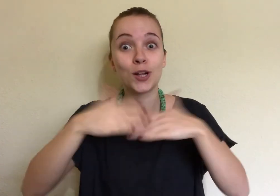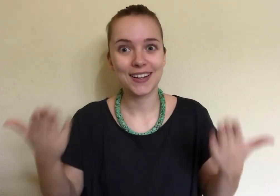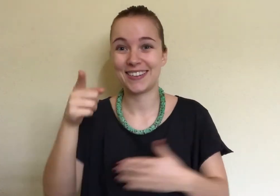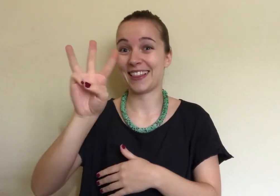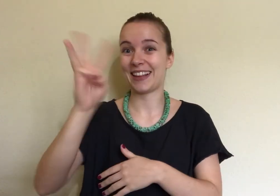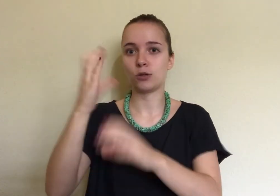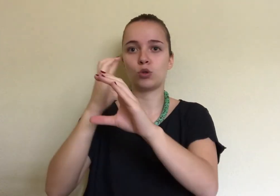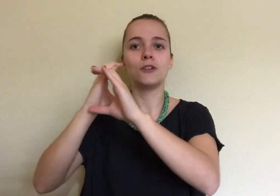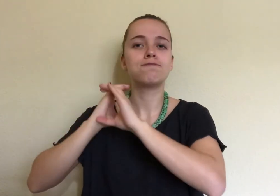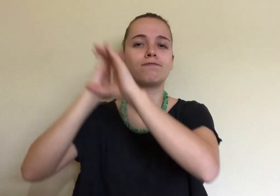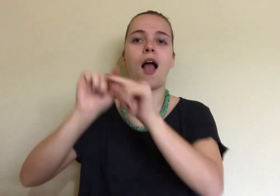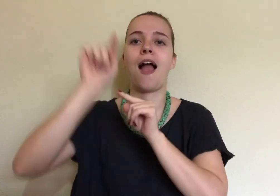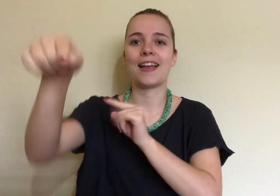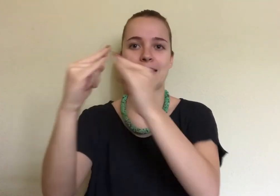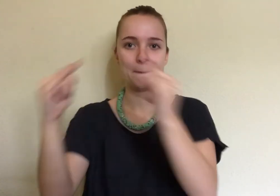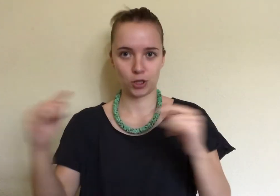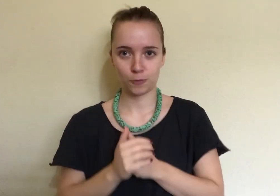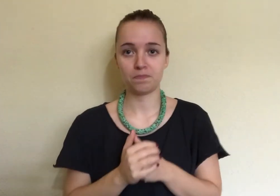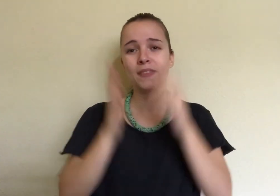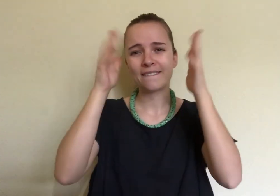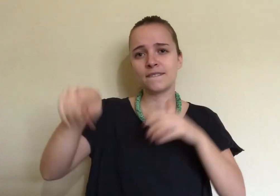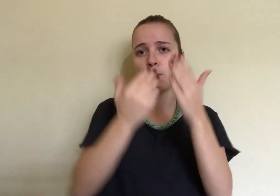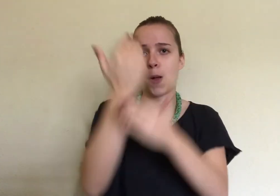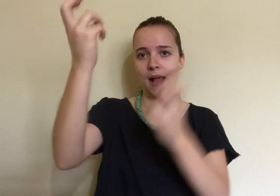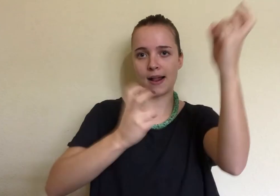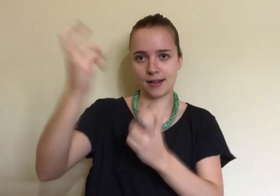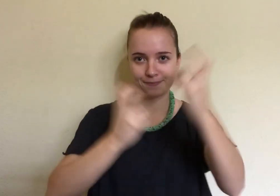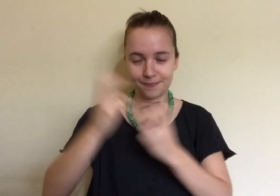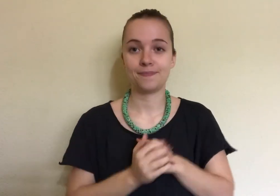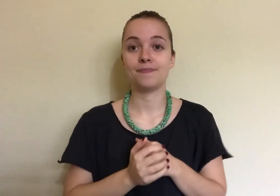porque habrán autobuses esperándonos para poder desplazarnos al campamento. Por tanto, recomendamos llegar por la mañana.